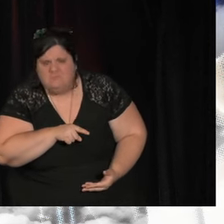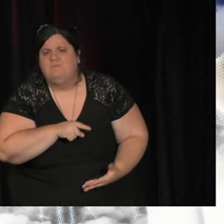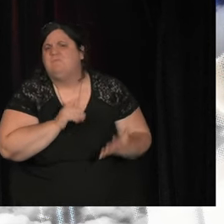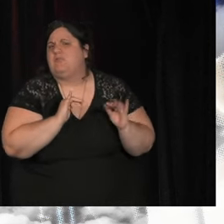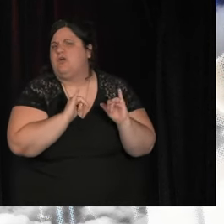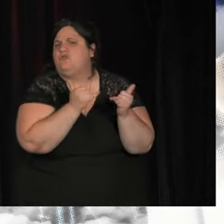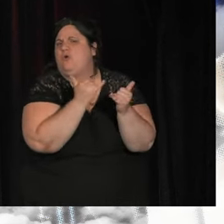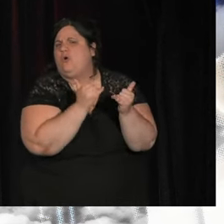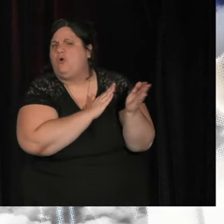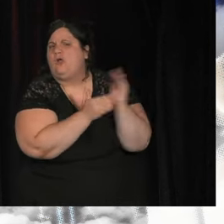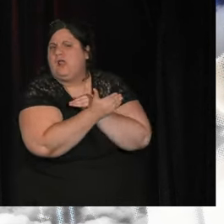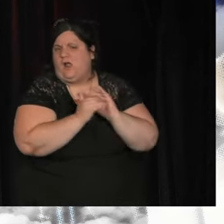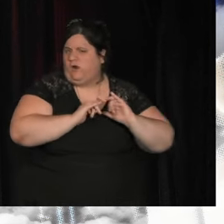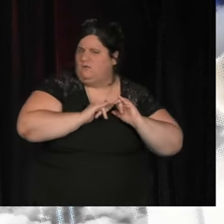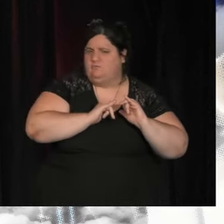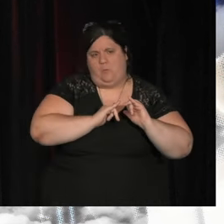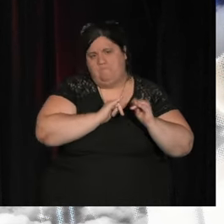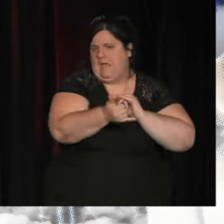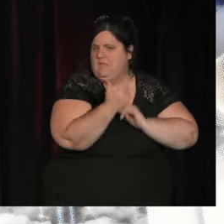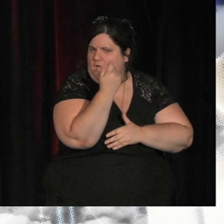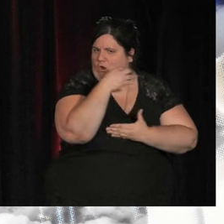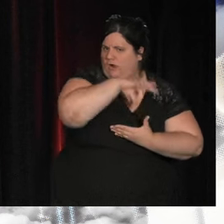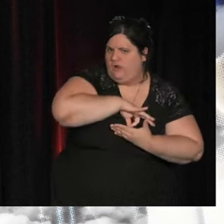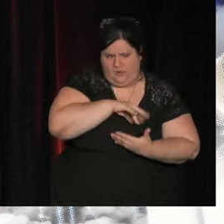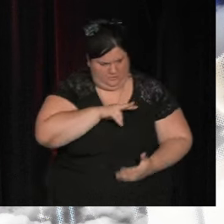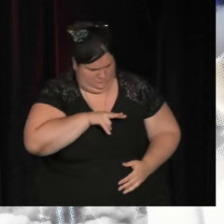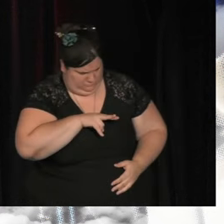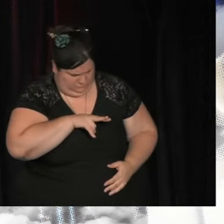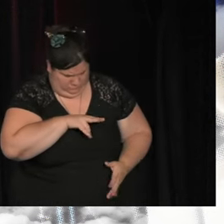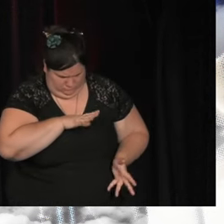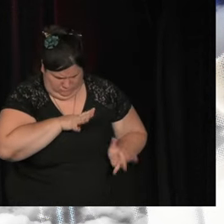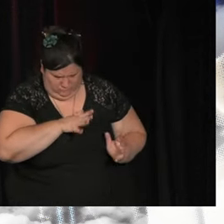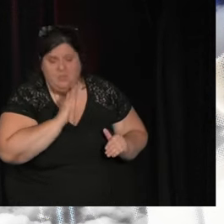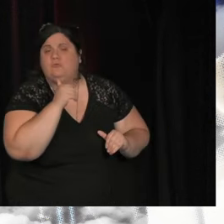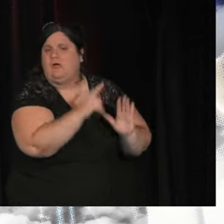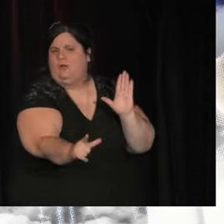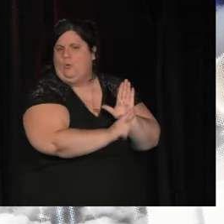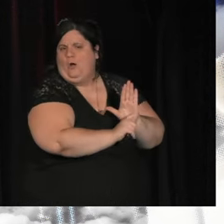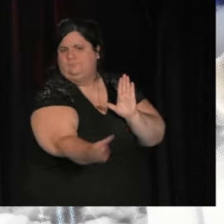façon casino Paris, etc., et donc du jour où ils ont commencé à légiférer en disant que c'était effectivement la même chose avec